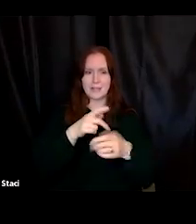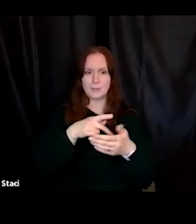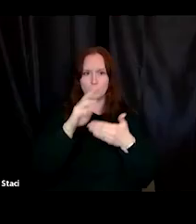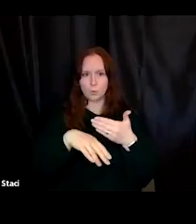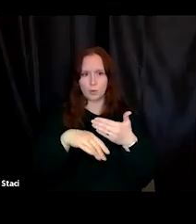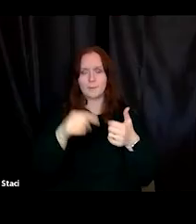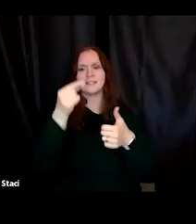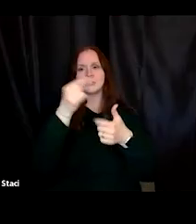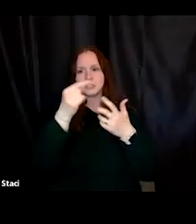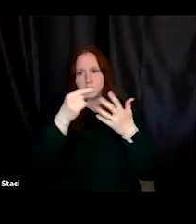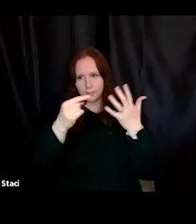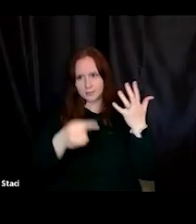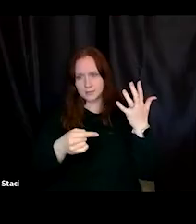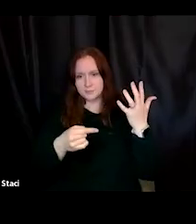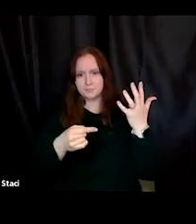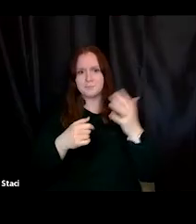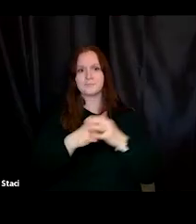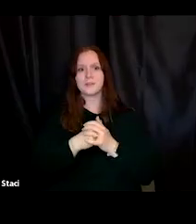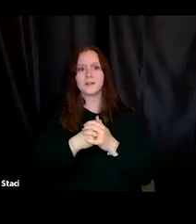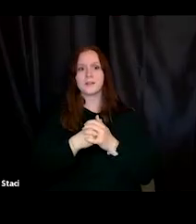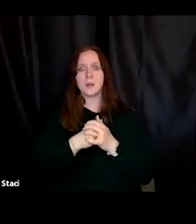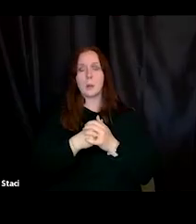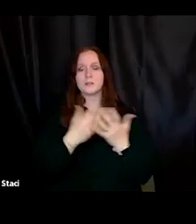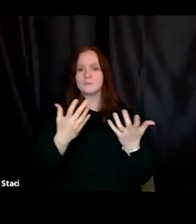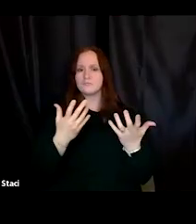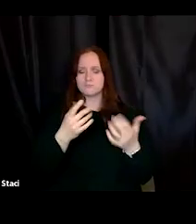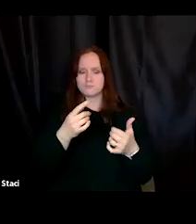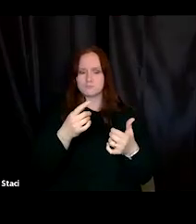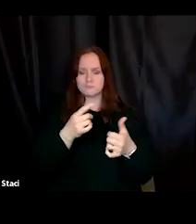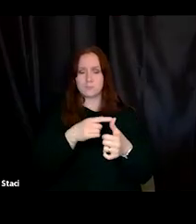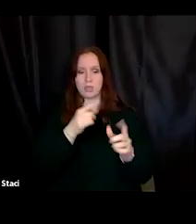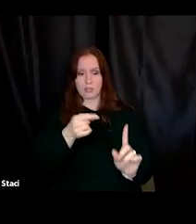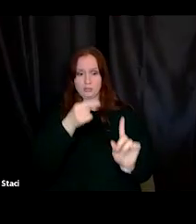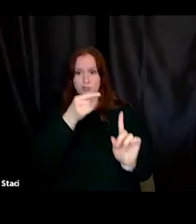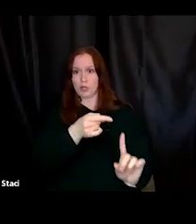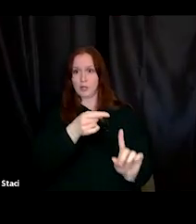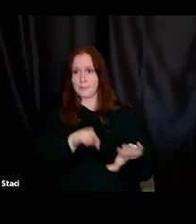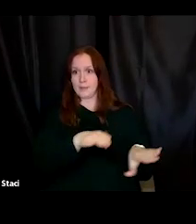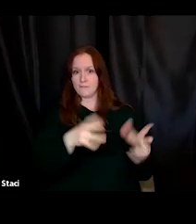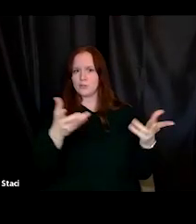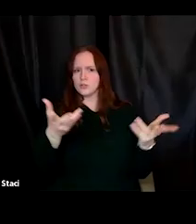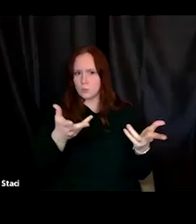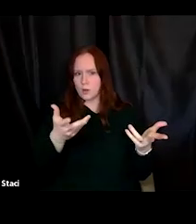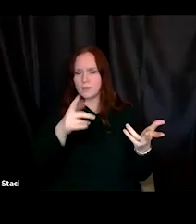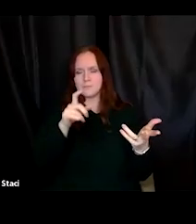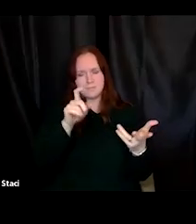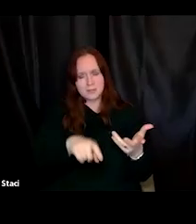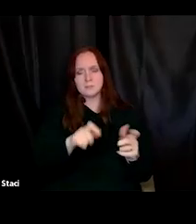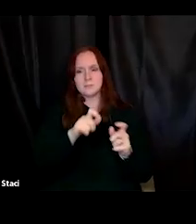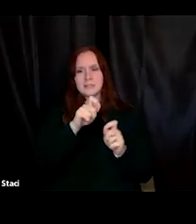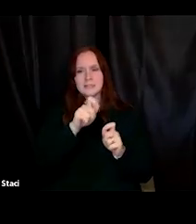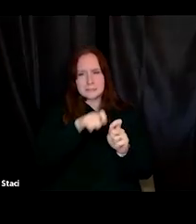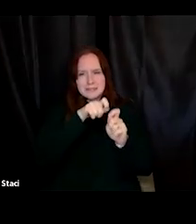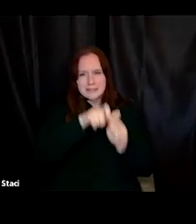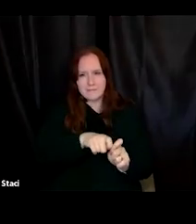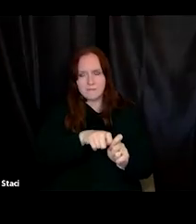que debería tener en la SSA. Sin embargo, tener una colaboración muy buena con la oficina local puede significar